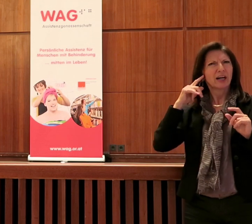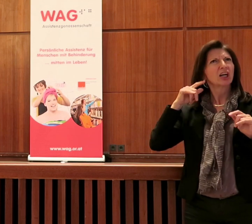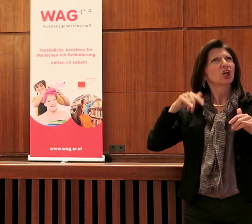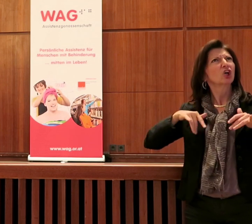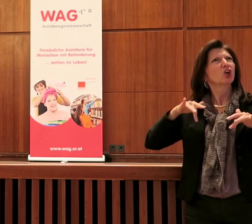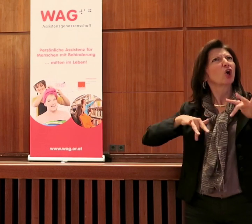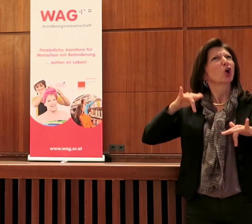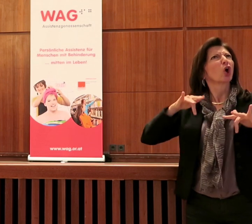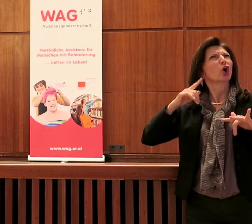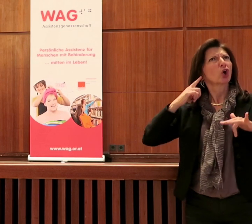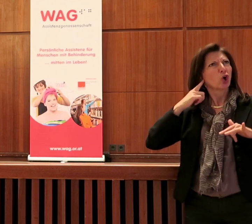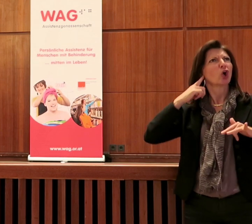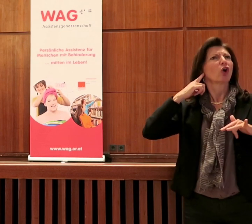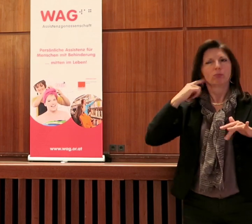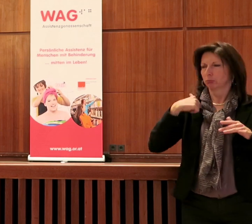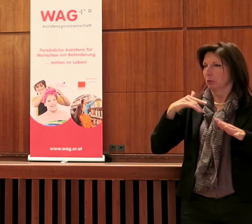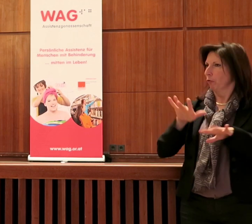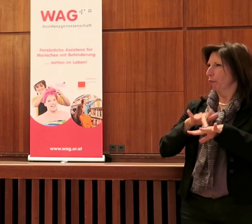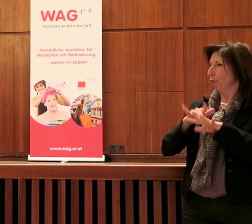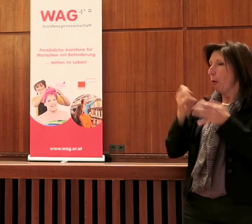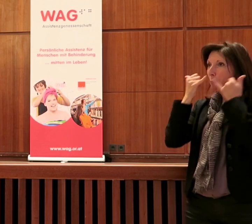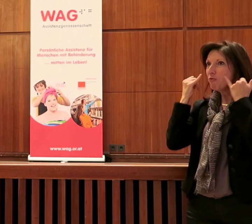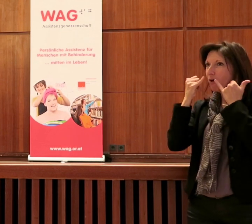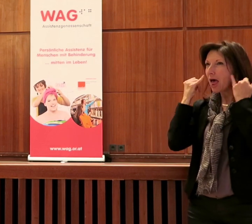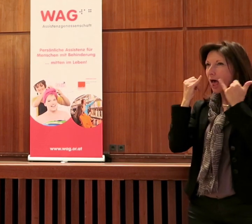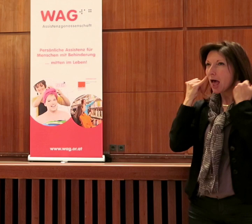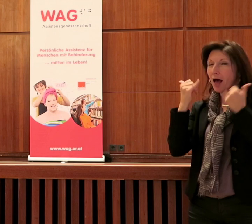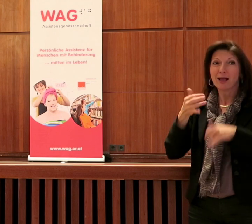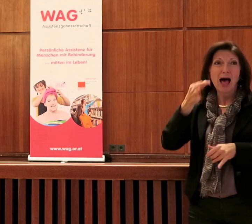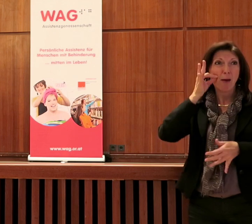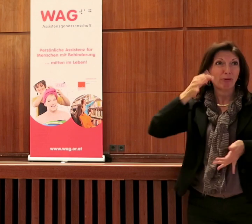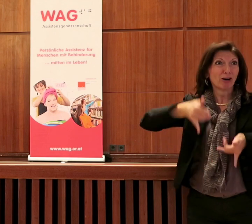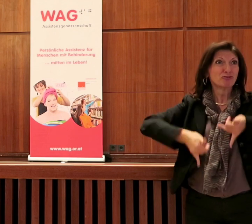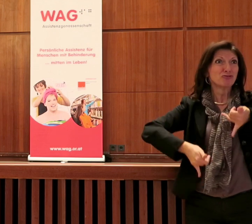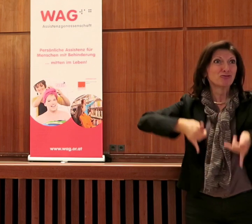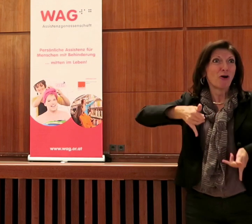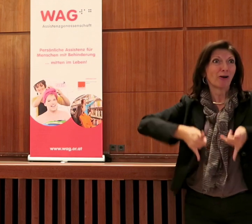Und ich: Boah, ein Pferd! Die Frau mit den Stöckelschuhen hat uns furchtbar böse angeschaut.